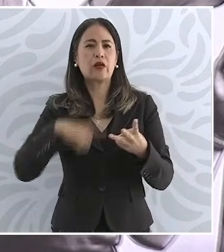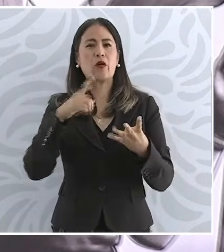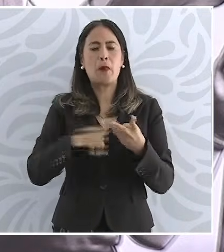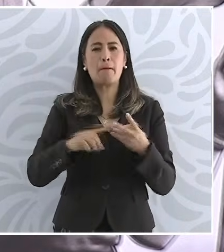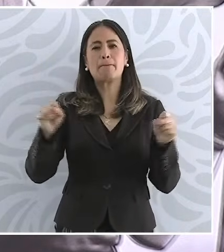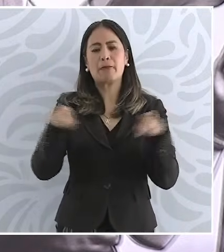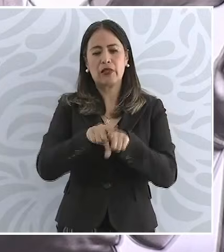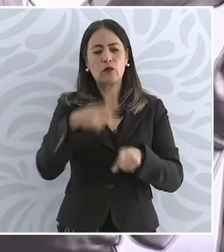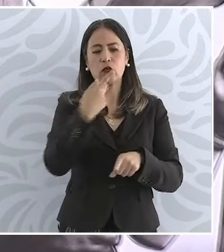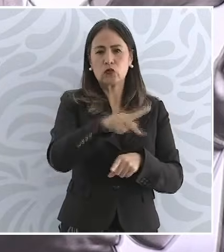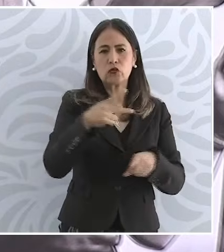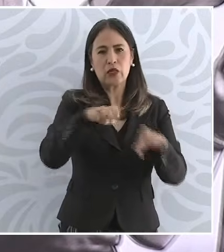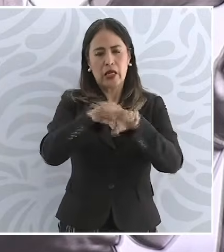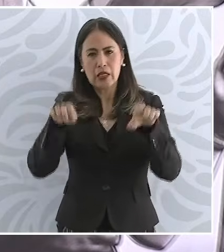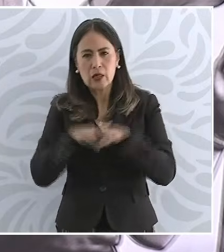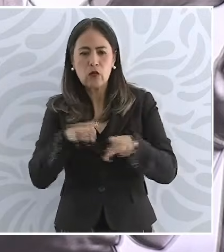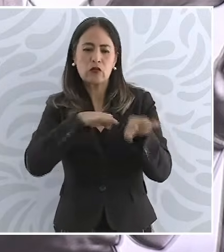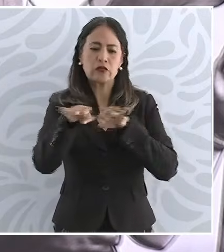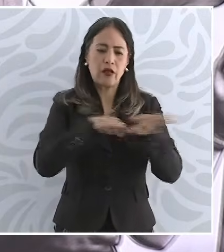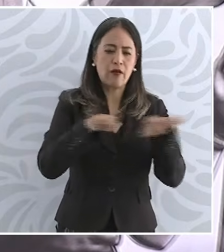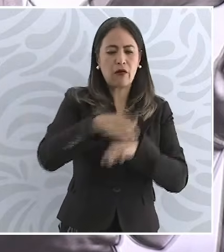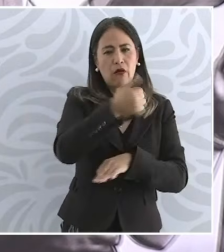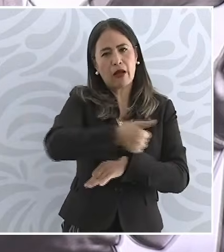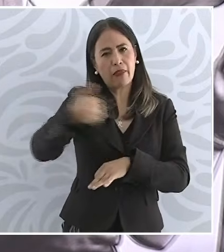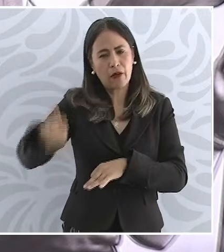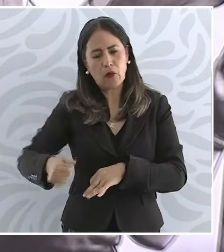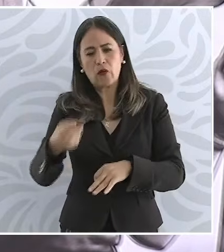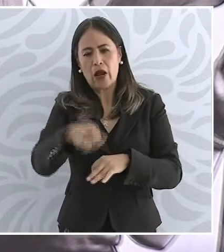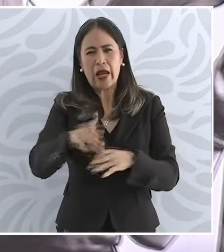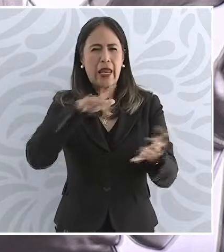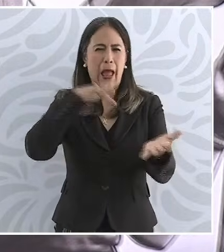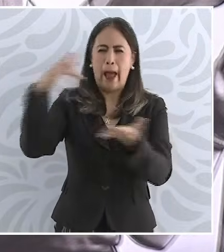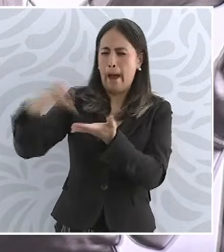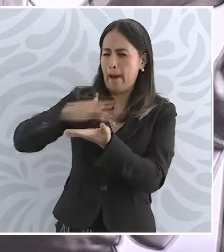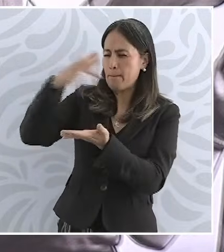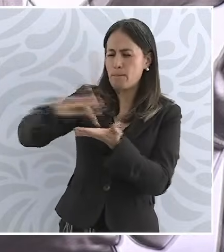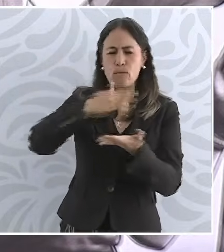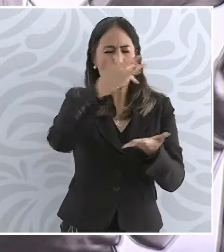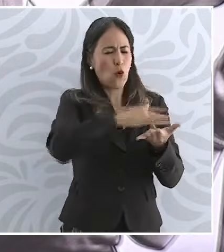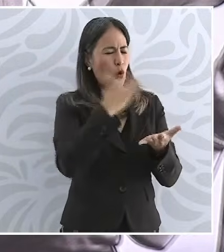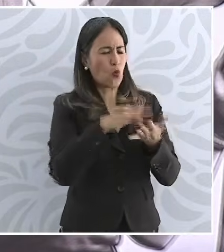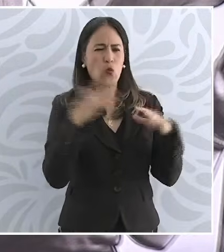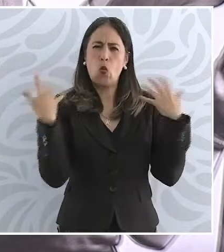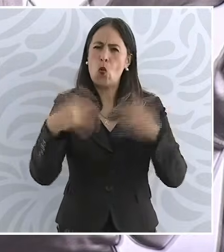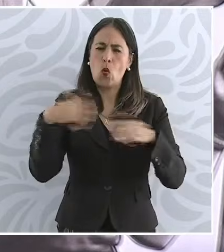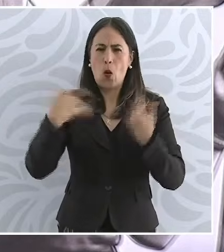de trabajo por el invaluable y comprometido apoyo que nos han brindado para mejorar la situación